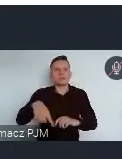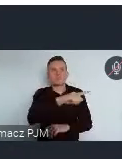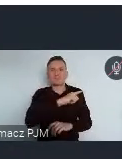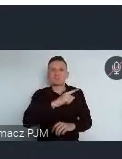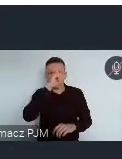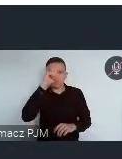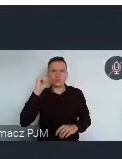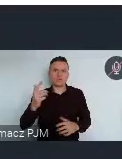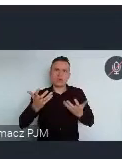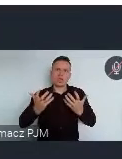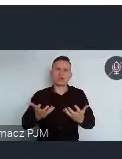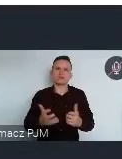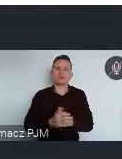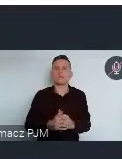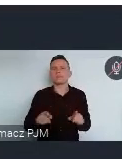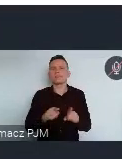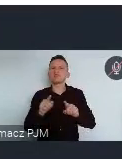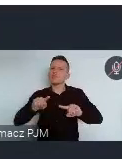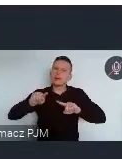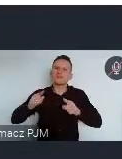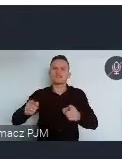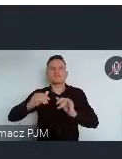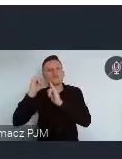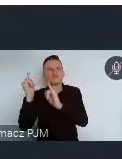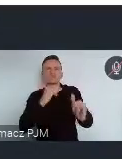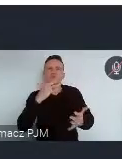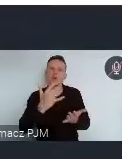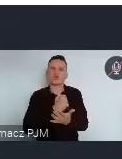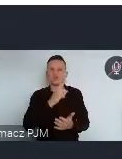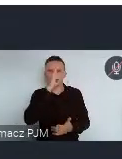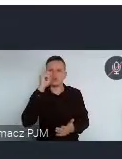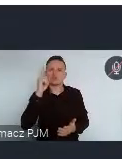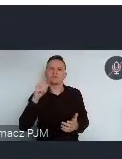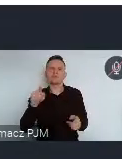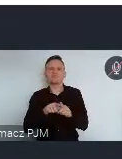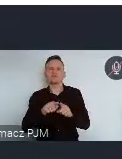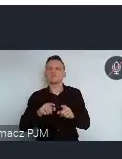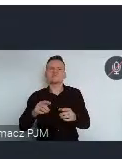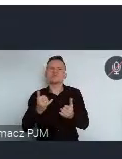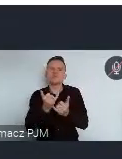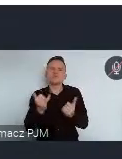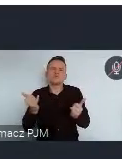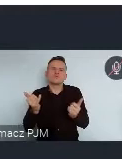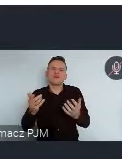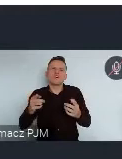organizacje pożytku publicznego, różnego rodzaju organizacje społeczne będące w naszej gminie na wioskach,